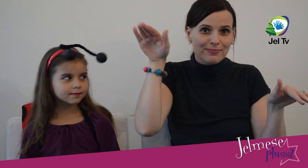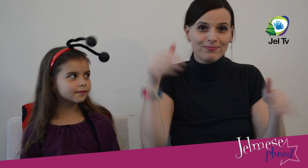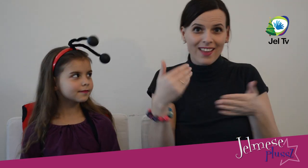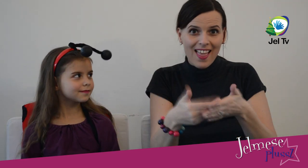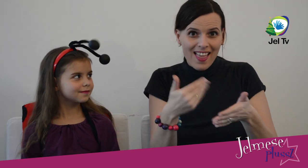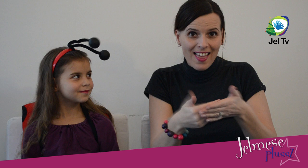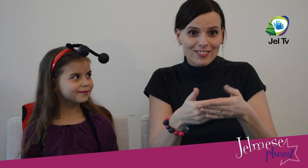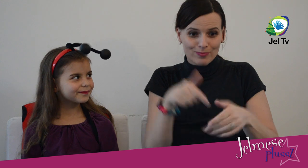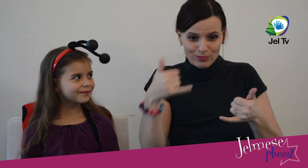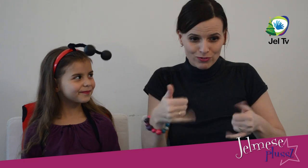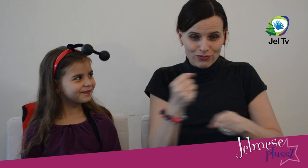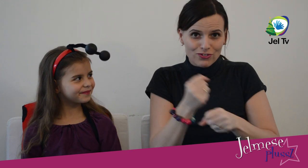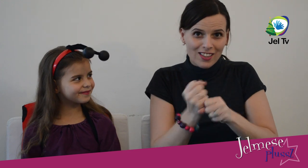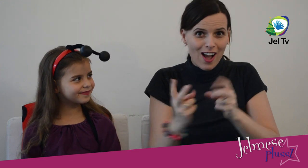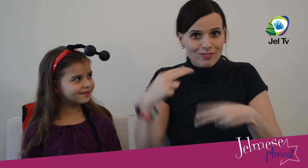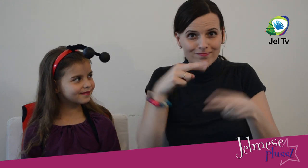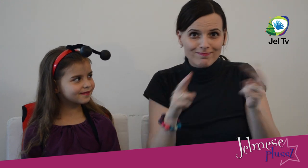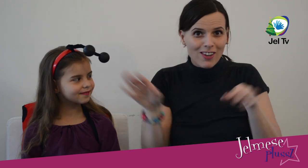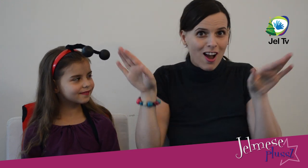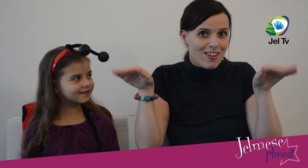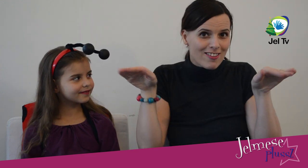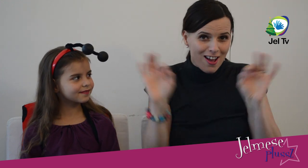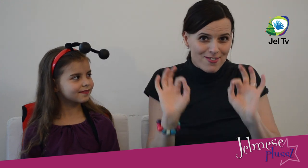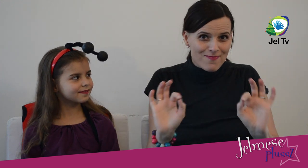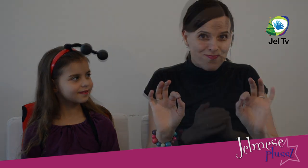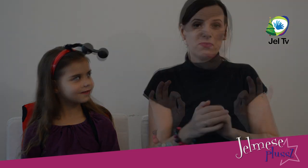Ez most készítünk angyalt. Jó!